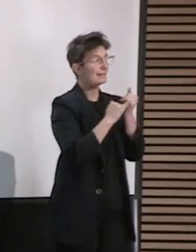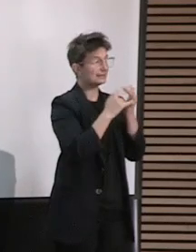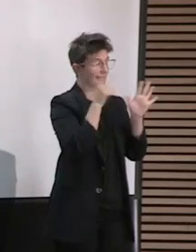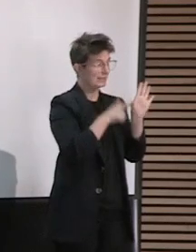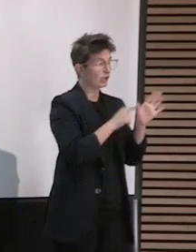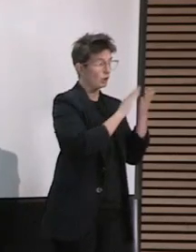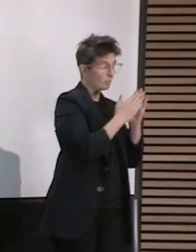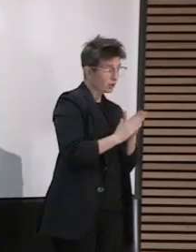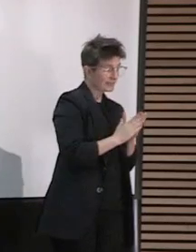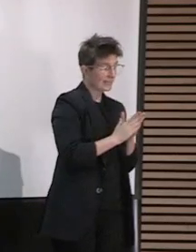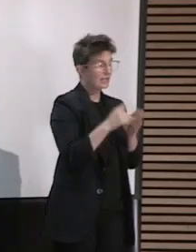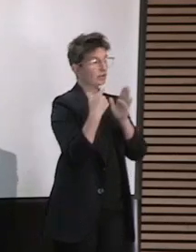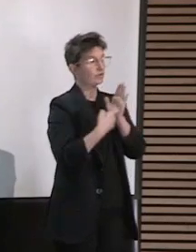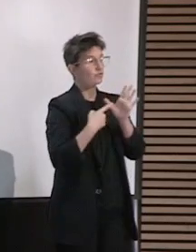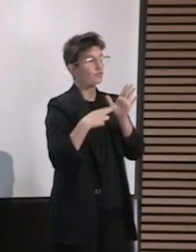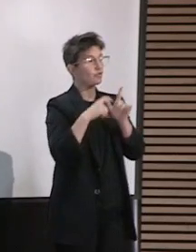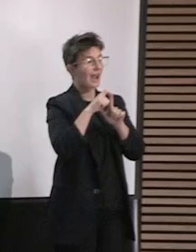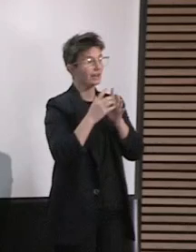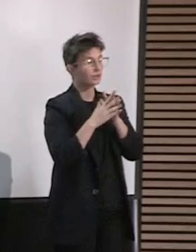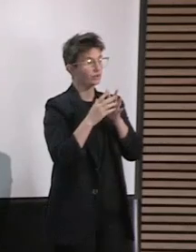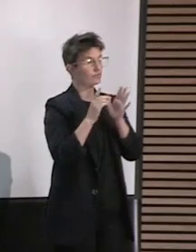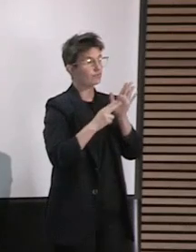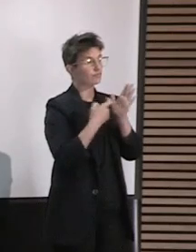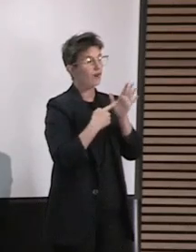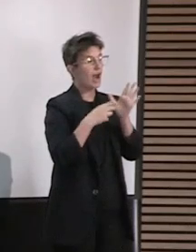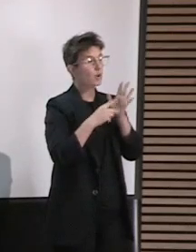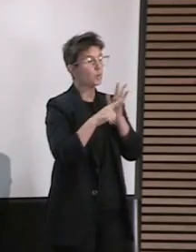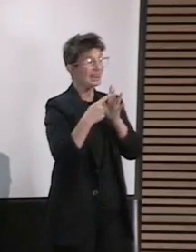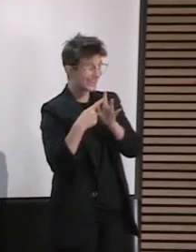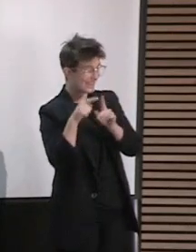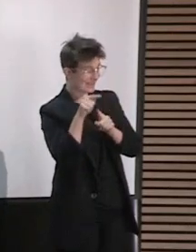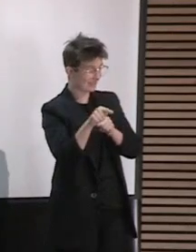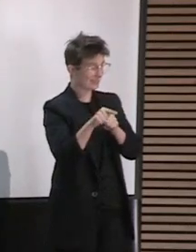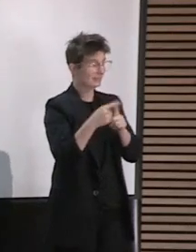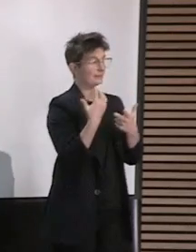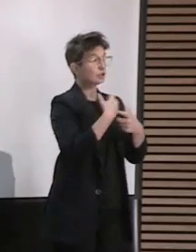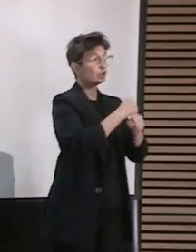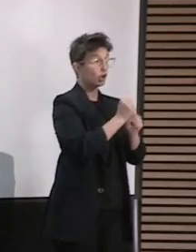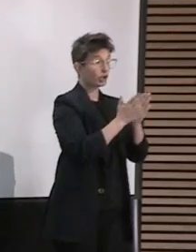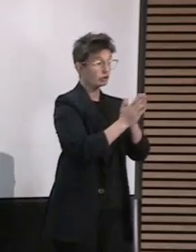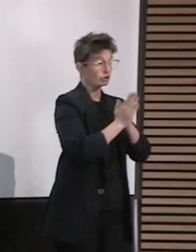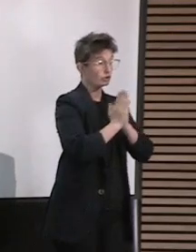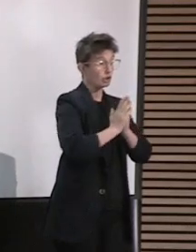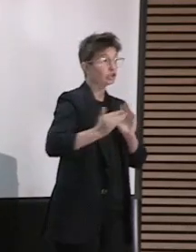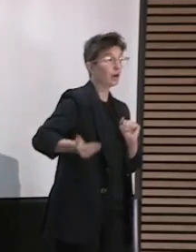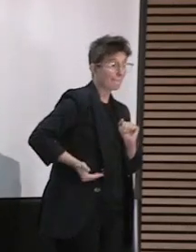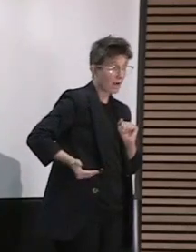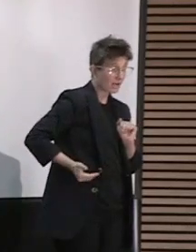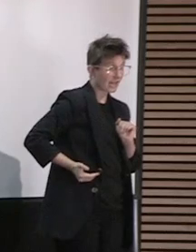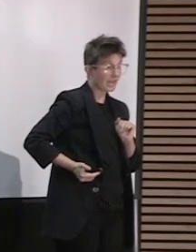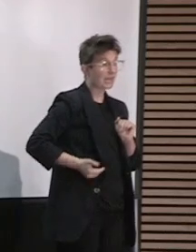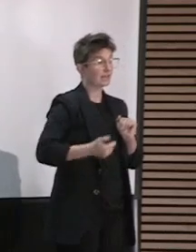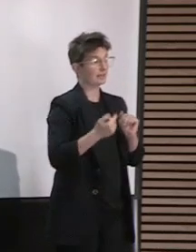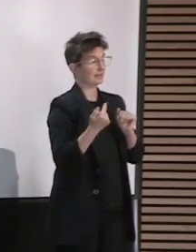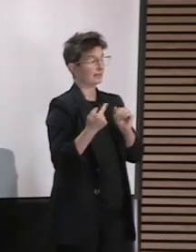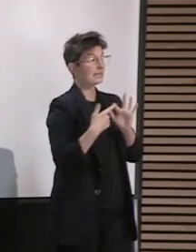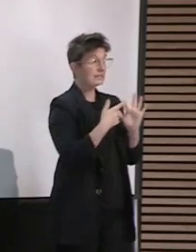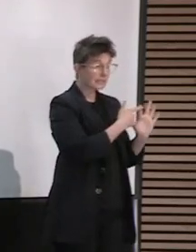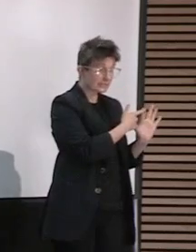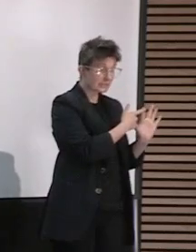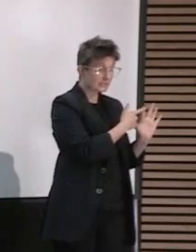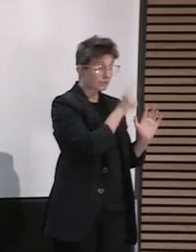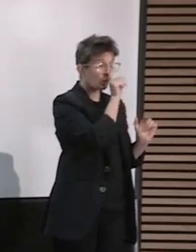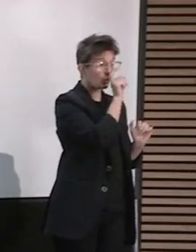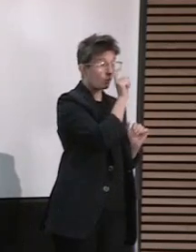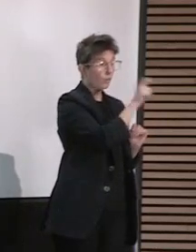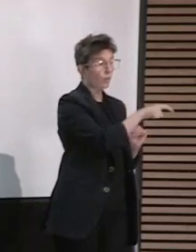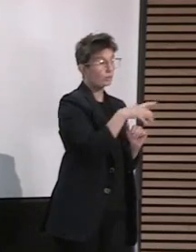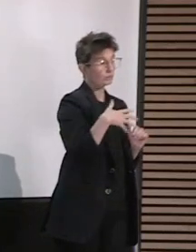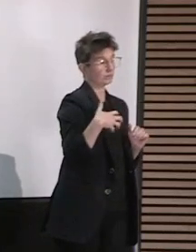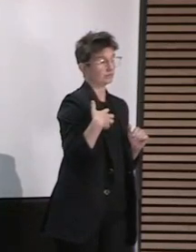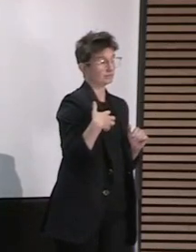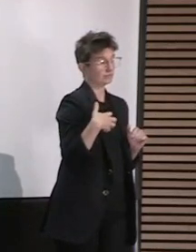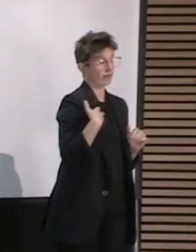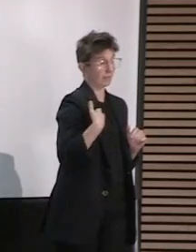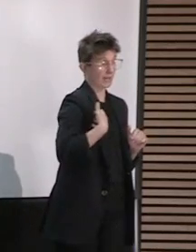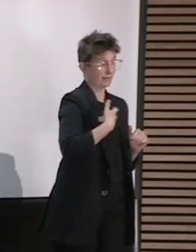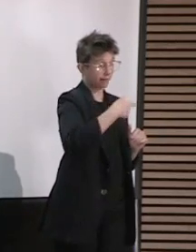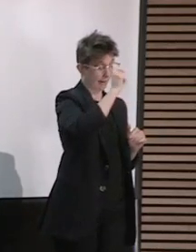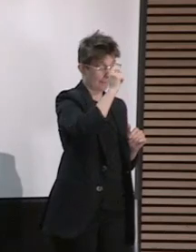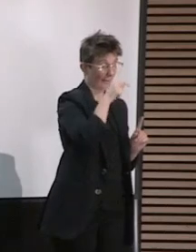tenei ra kei kona nga korero